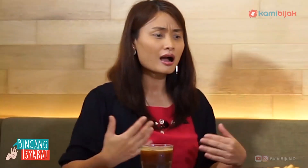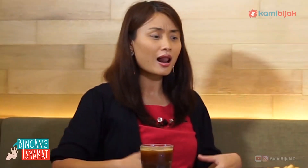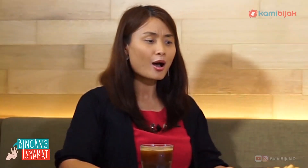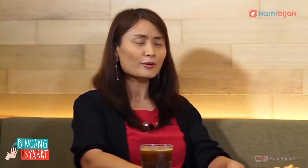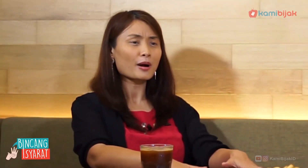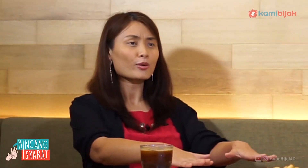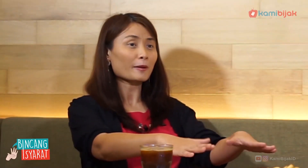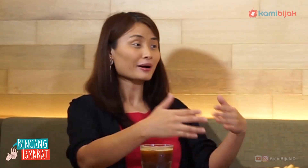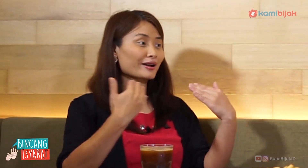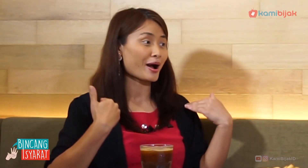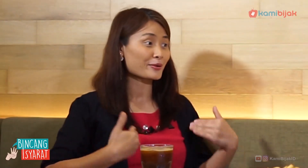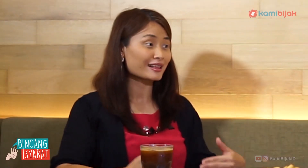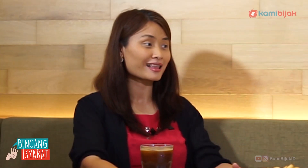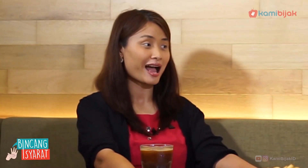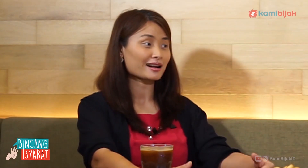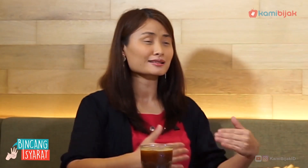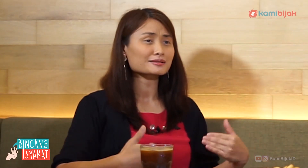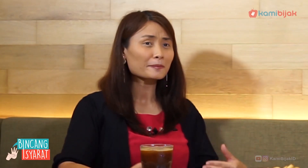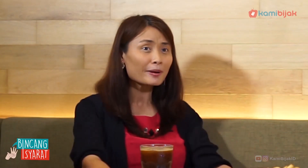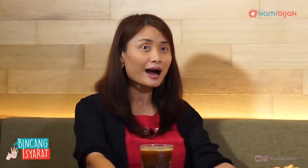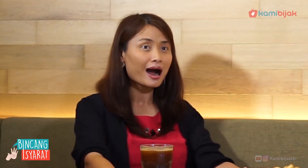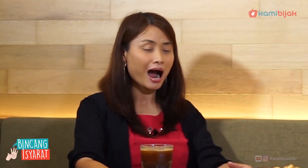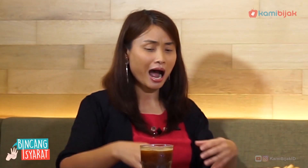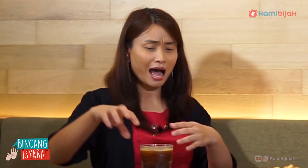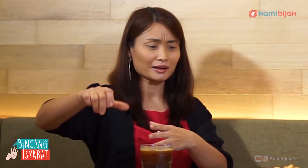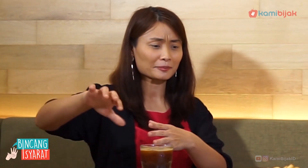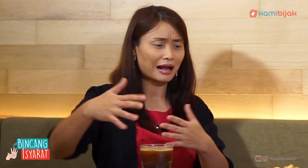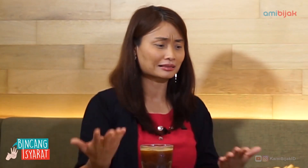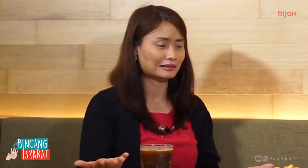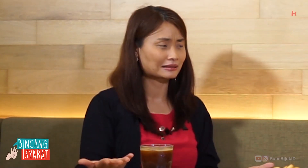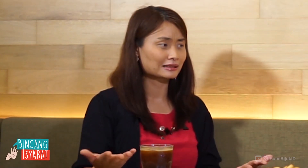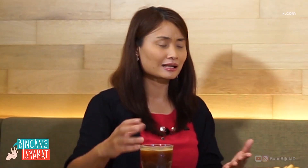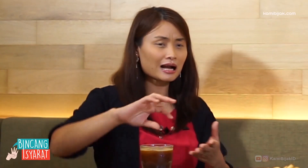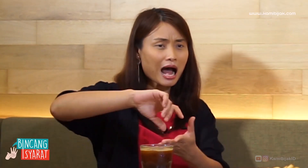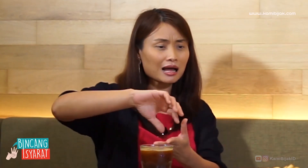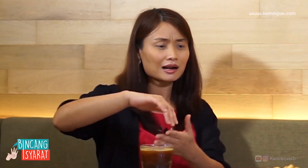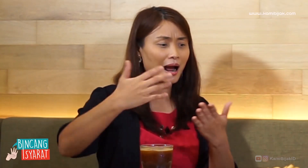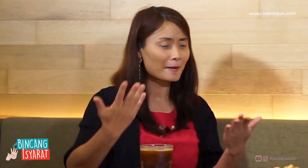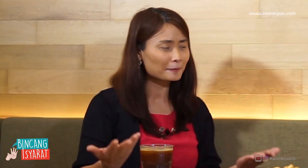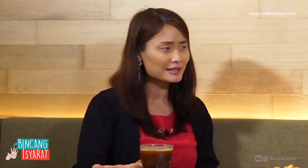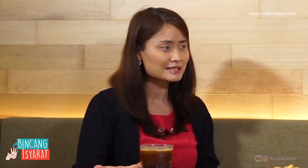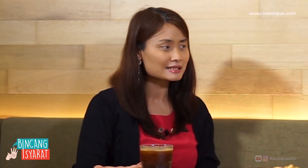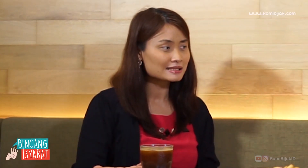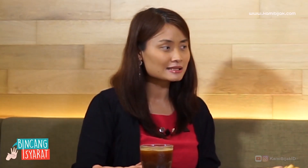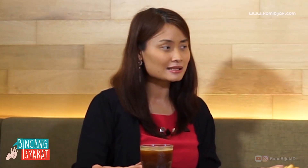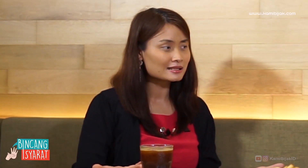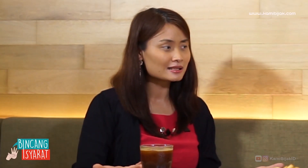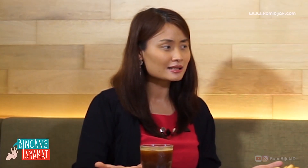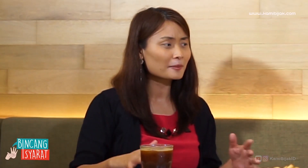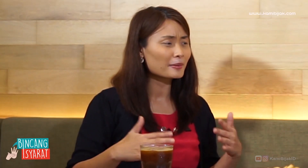kalau mau perawatan spa air habis karena tidak ada air,